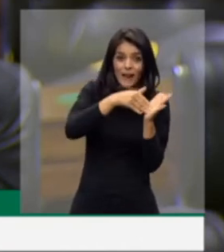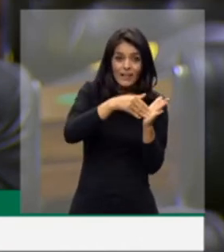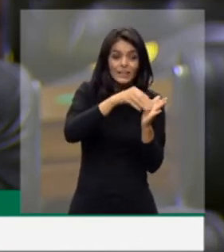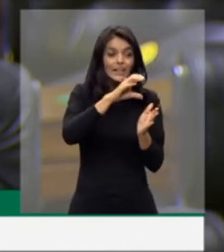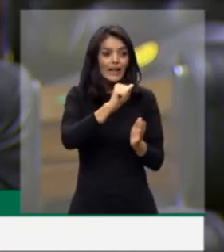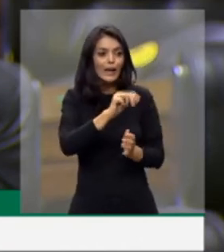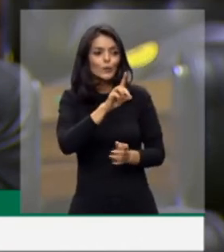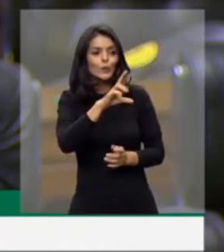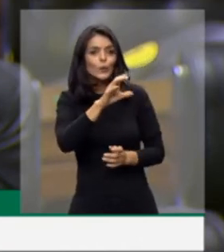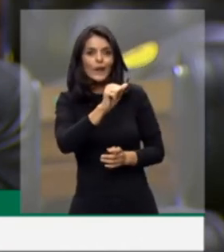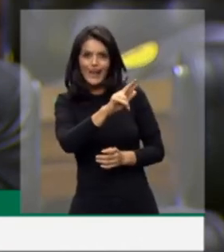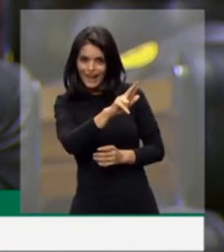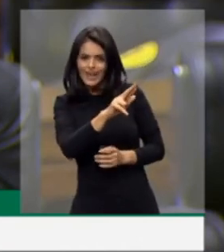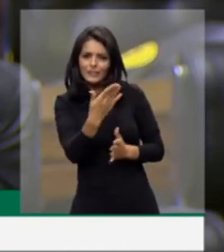NÓS TEMOS ESTA PREOCUPAÇÃO QUE O DEPUTADO ARNALDO JARDIM